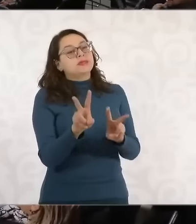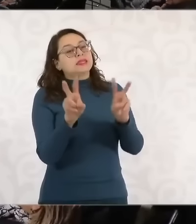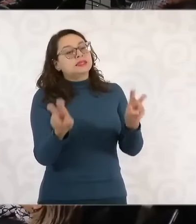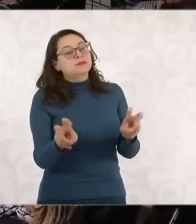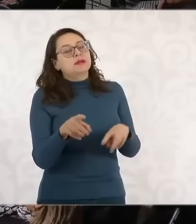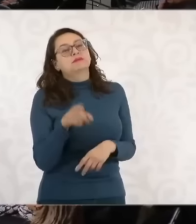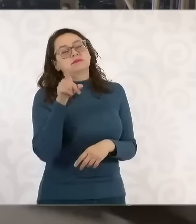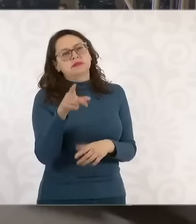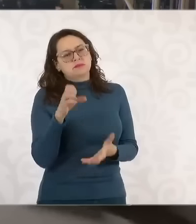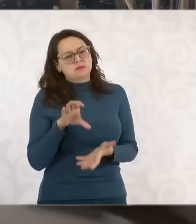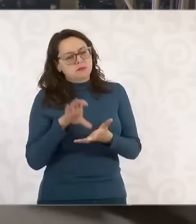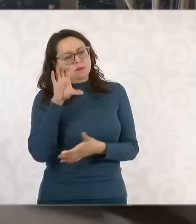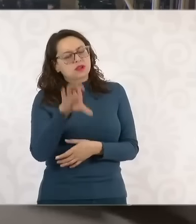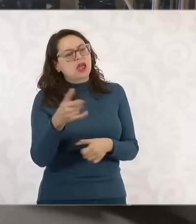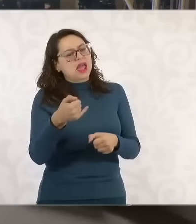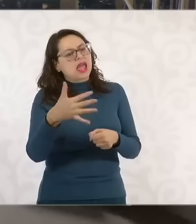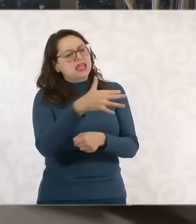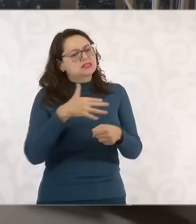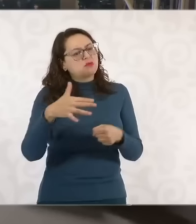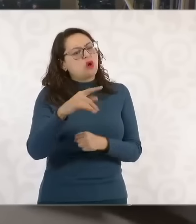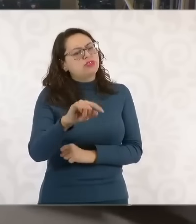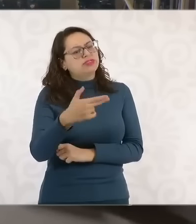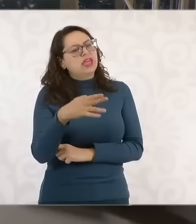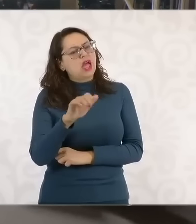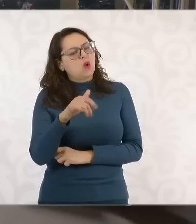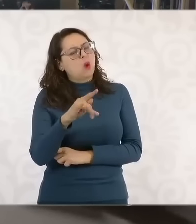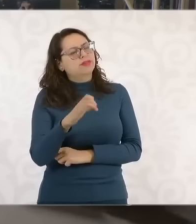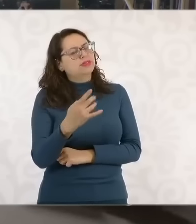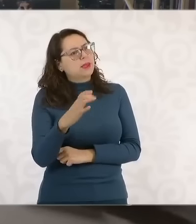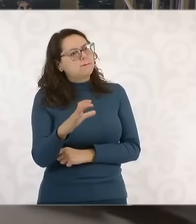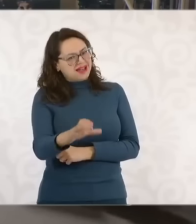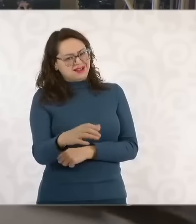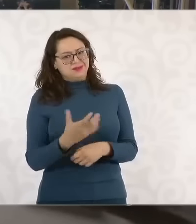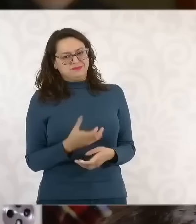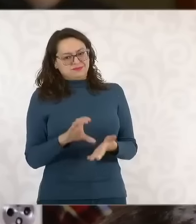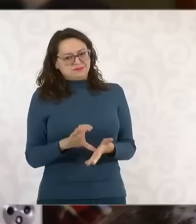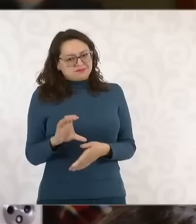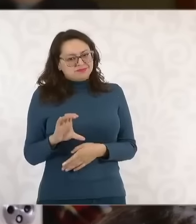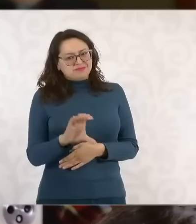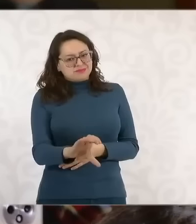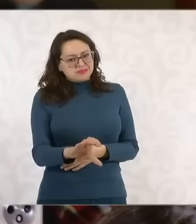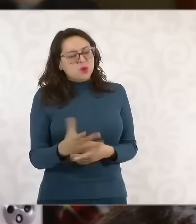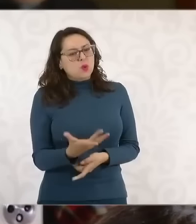mucho la atención porque eh invertir allá en en el ISMO en una zona pues en Oaxaca,